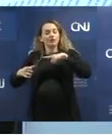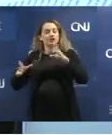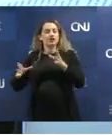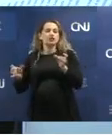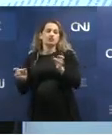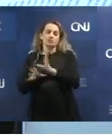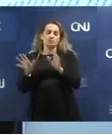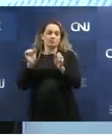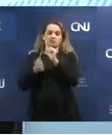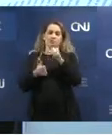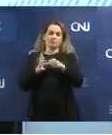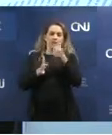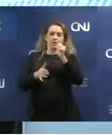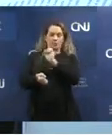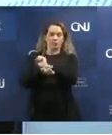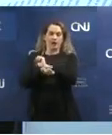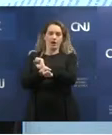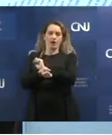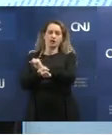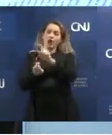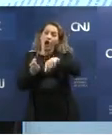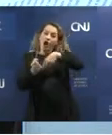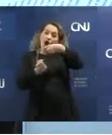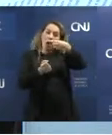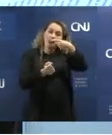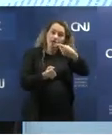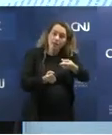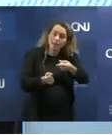e depois foi concluídos e depois que foi concluído,